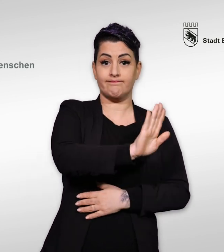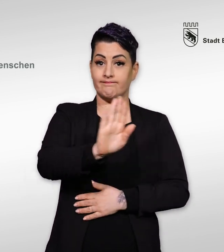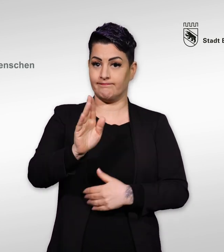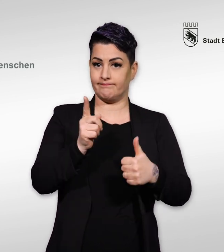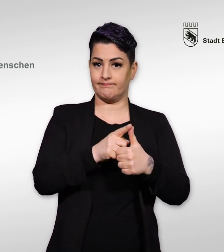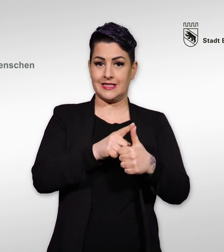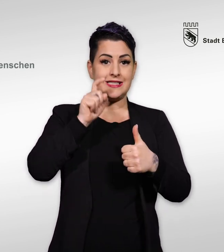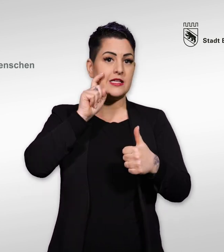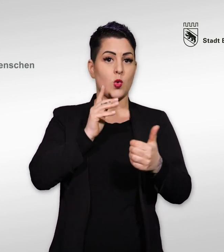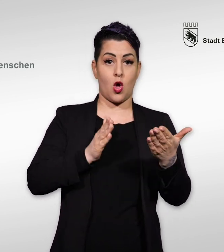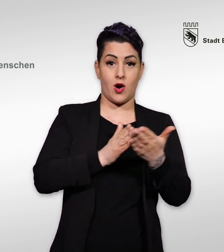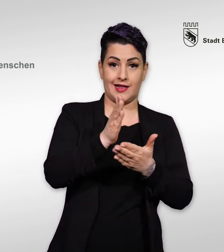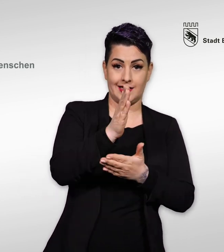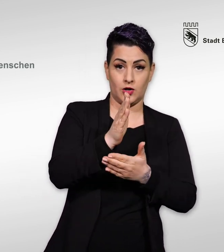die aufgrund ihrer sexuellen Orientierung,